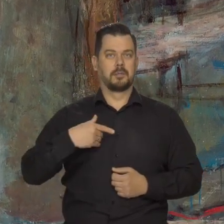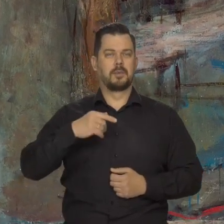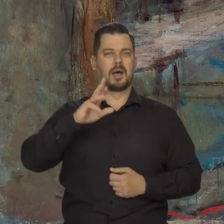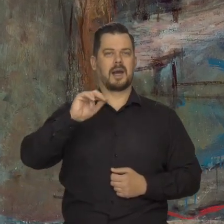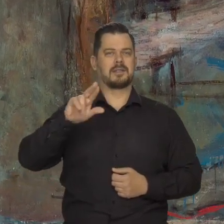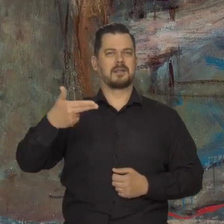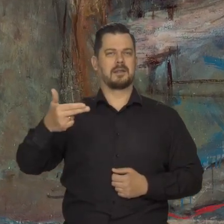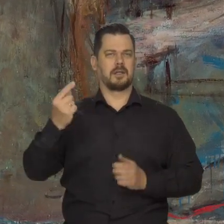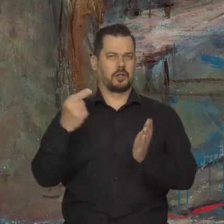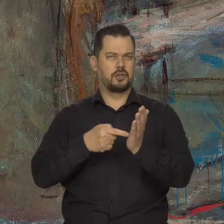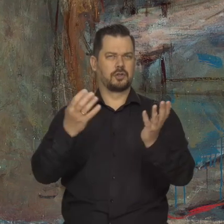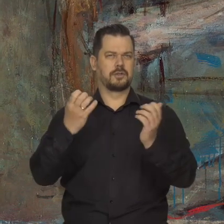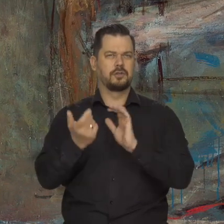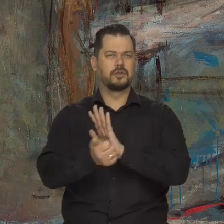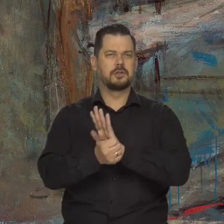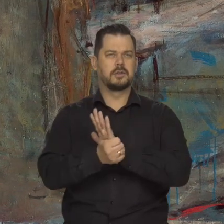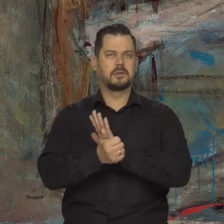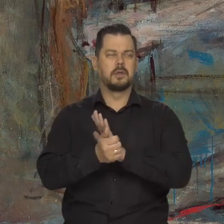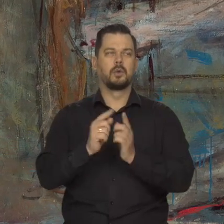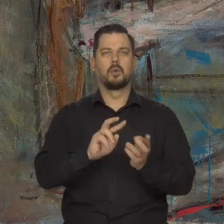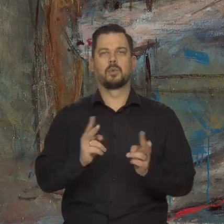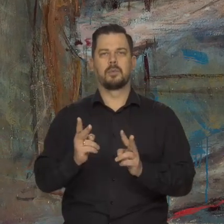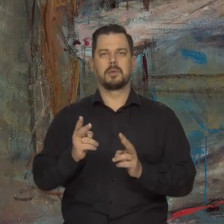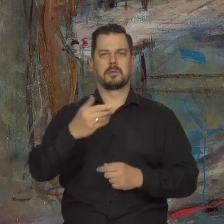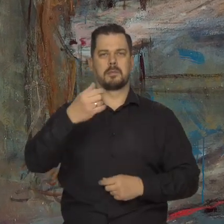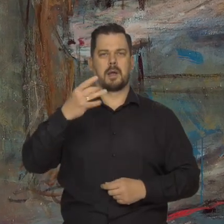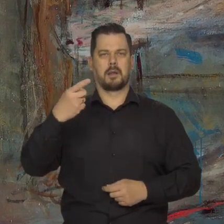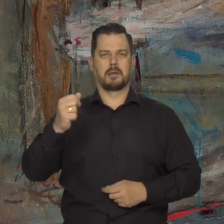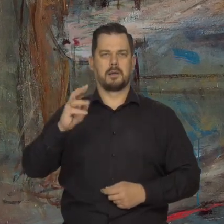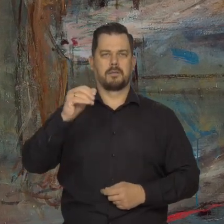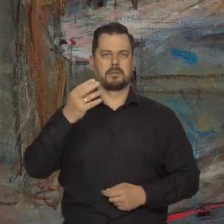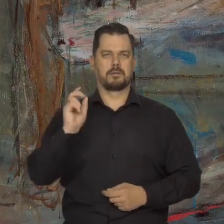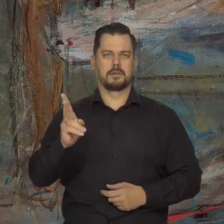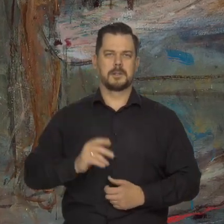Opowiadanie Awroma Rejzena z 1916 roku w tłumaczeniu Magdaleny Wójcik.